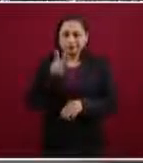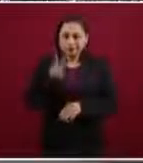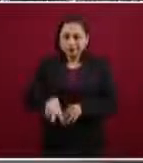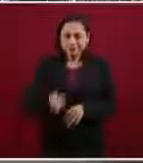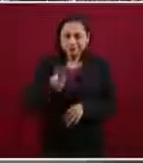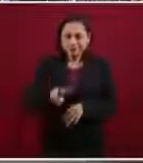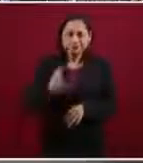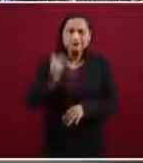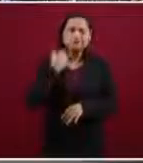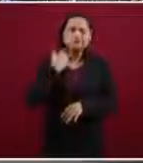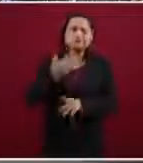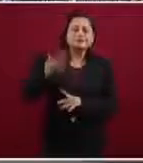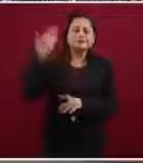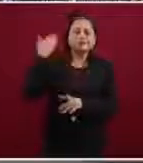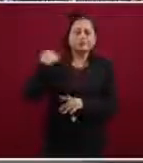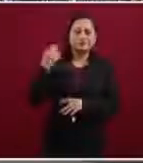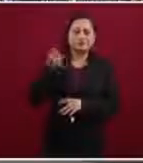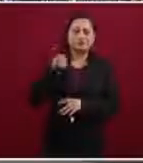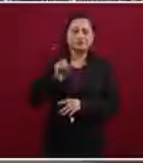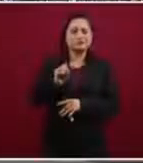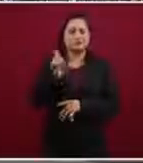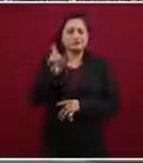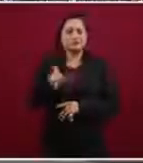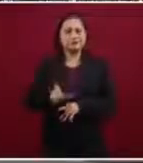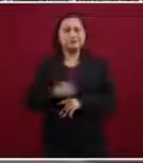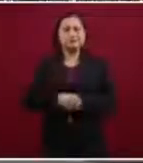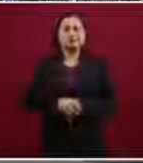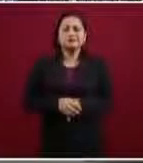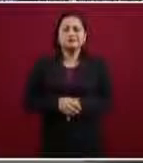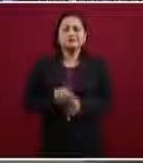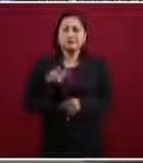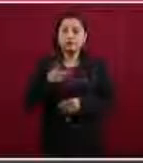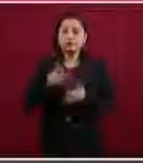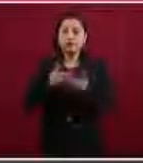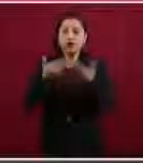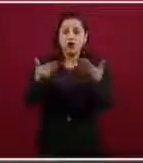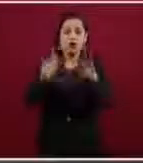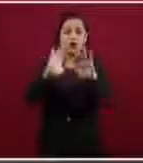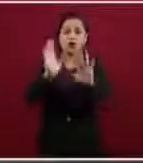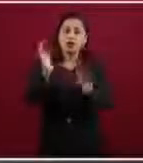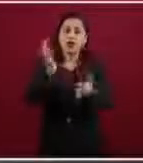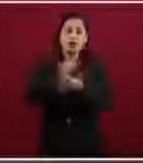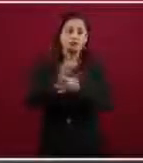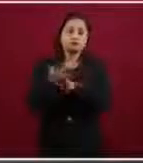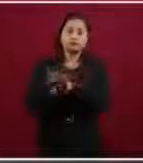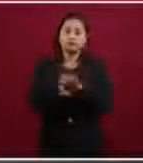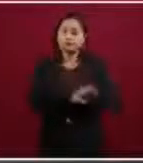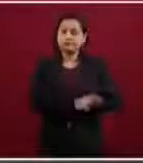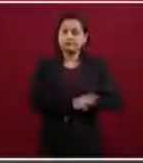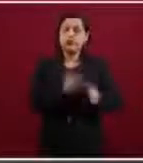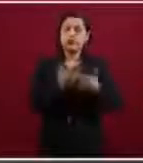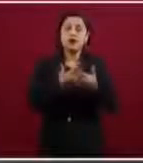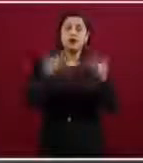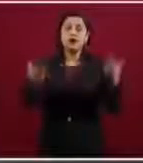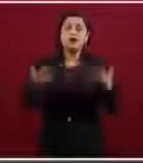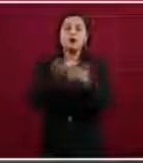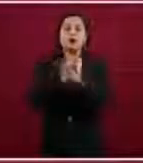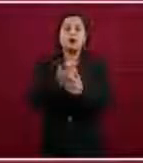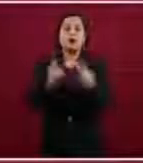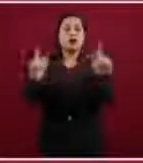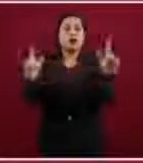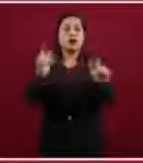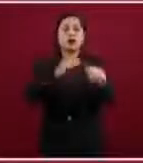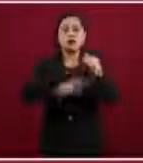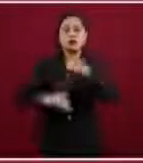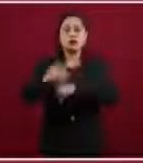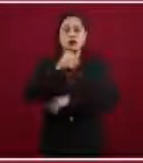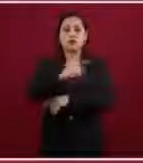Entonces, eso ya se terminó, libertad total para que todo mundo se manifieste, todo mundo